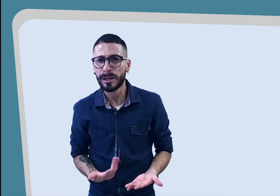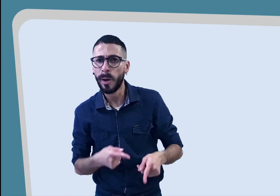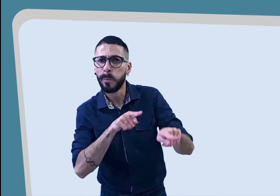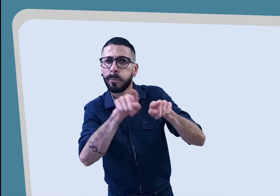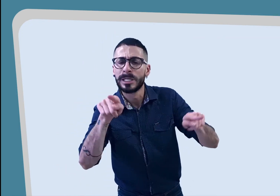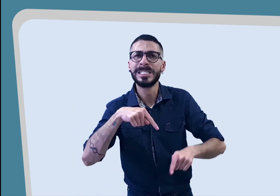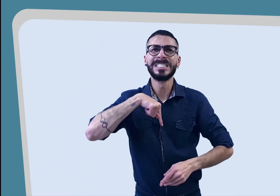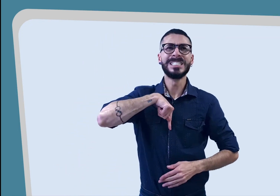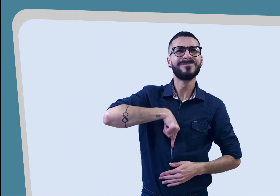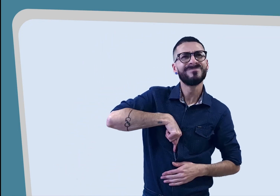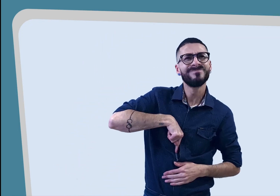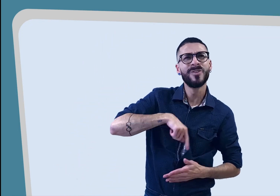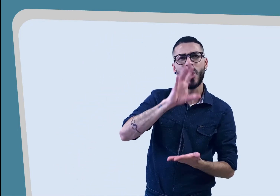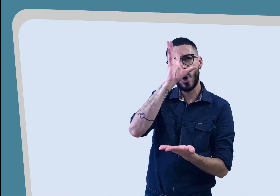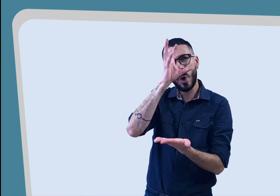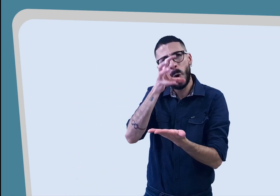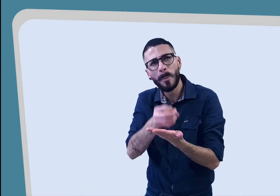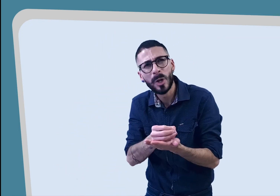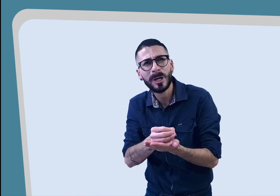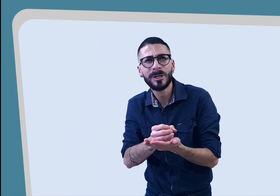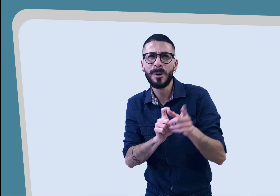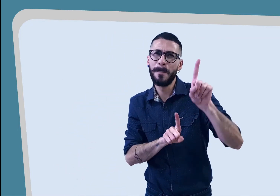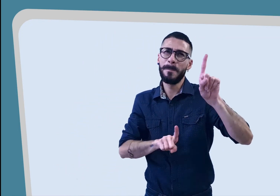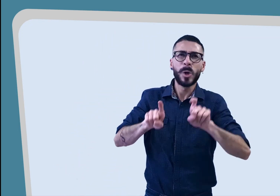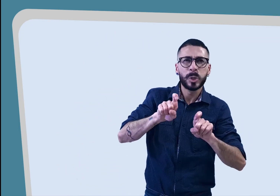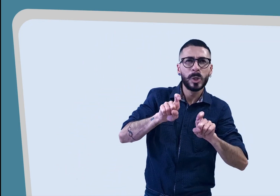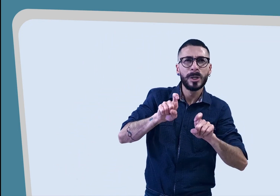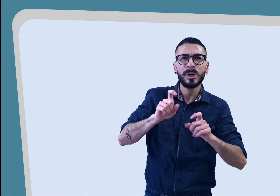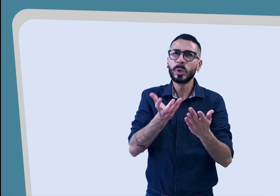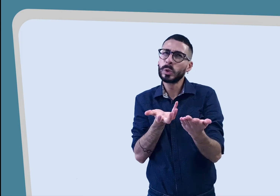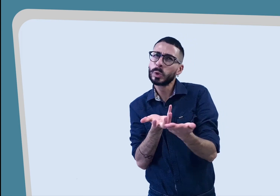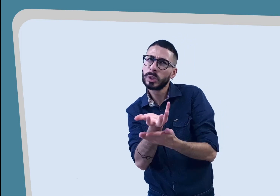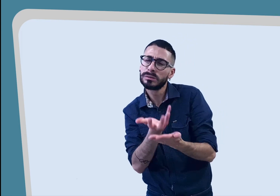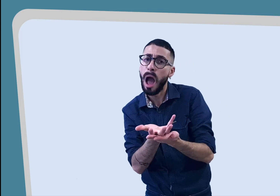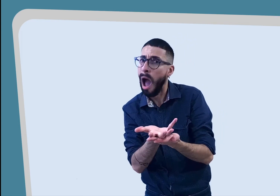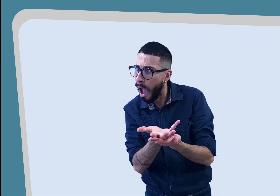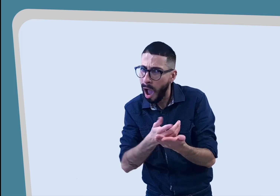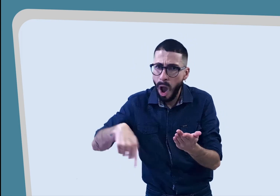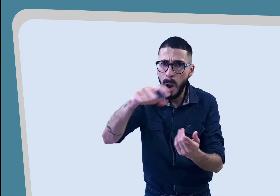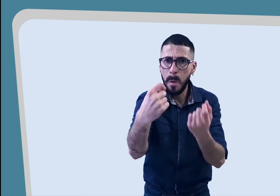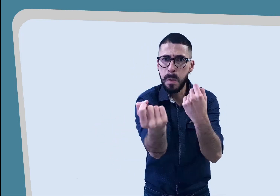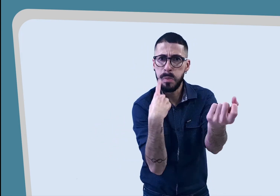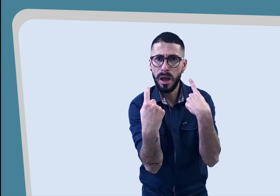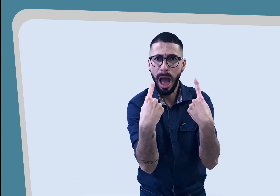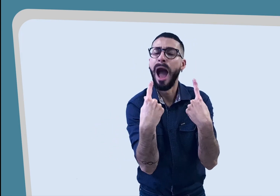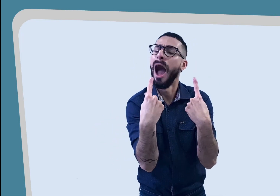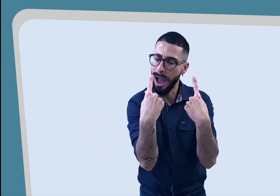Además, si tienen comentarios, dudas, inquietudes o sugerencias